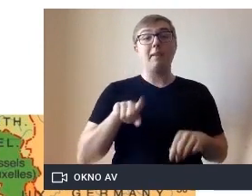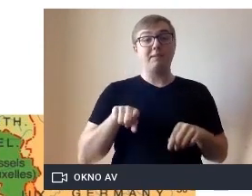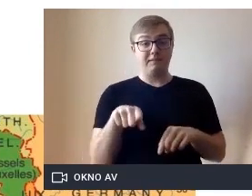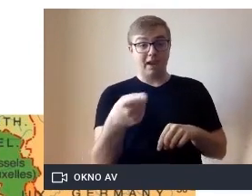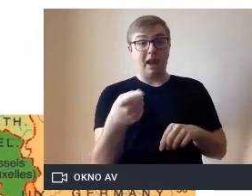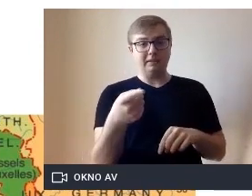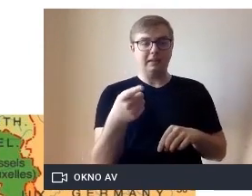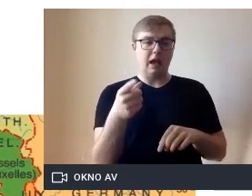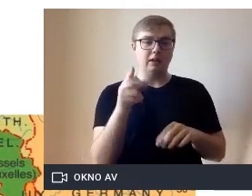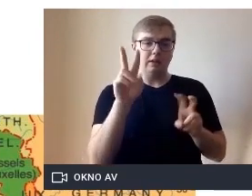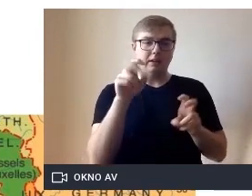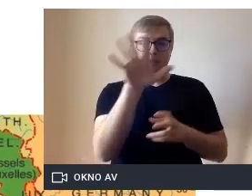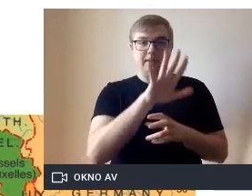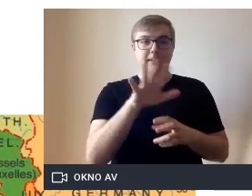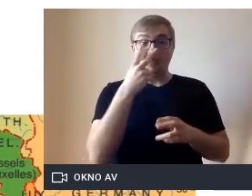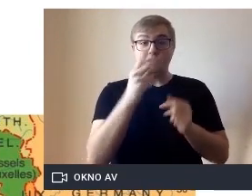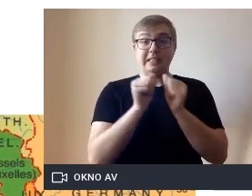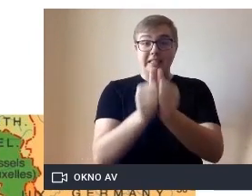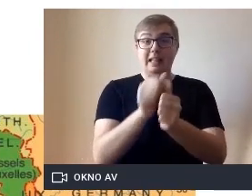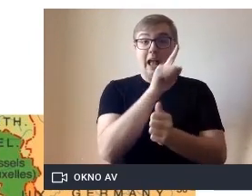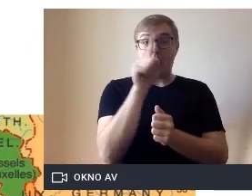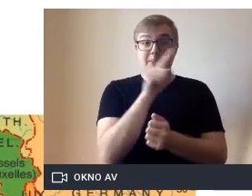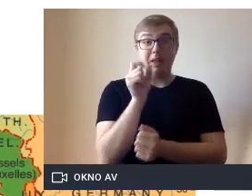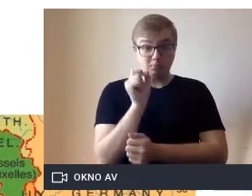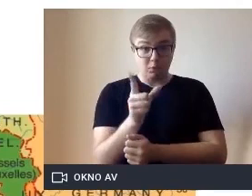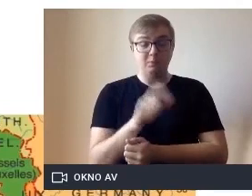Widzicie to zdanie: